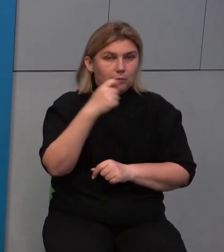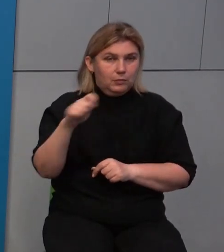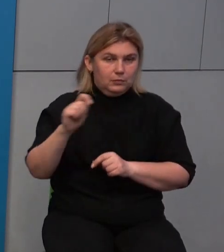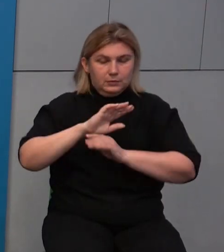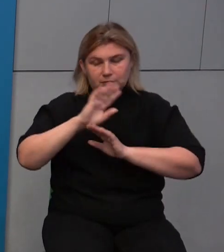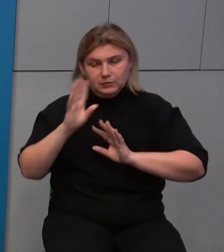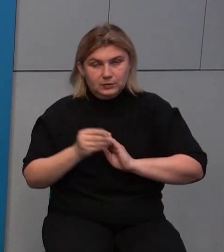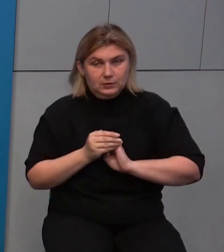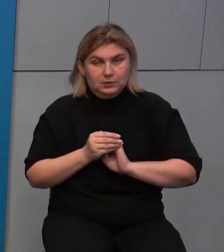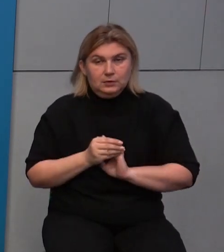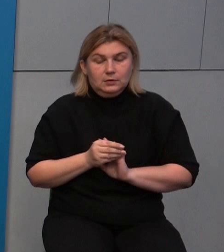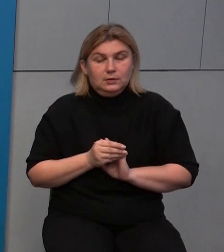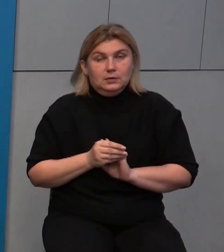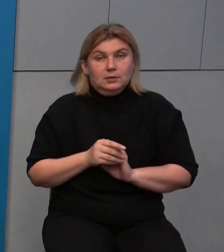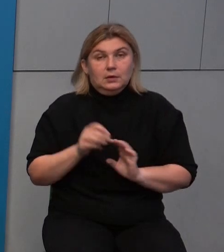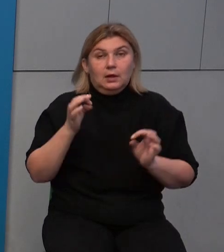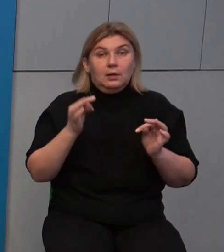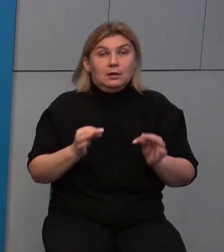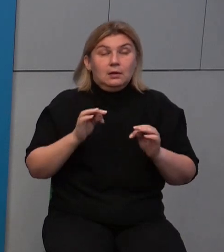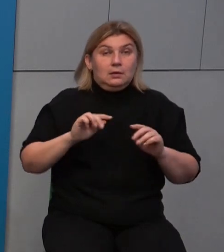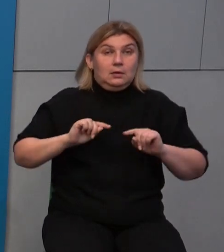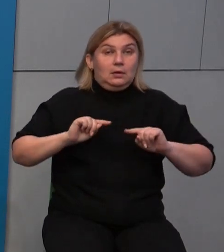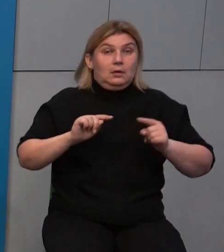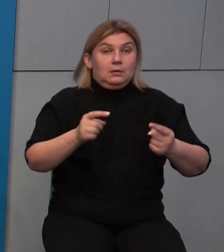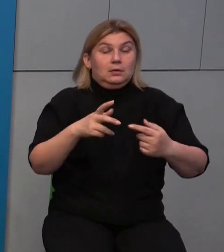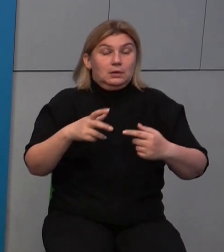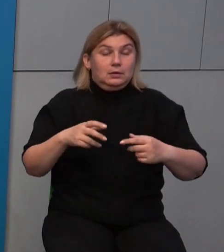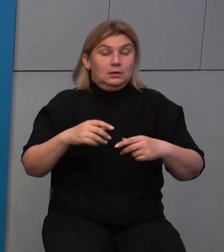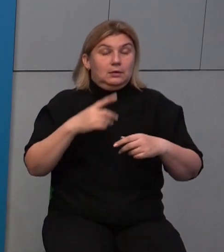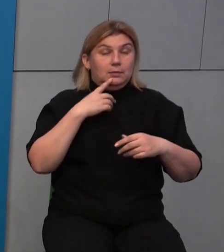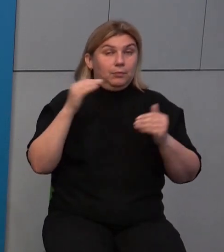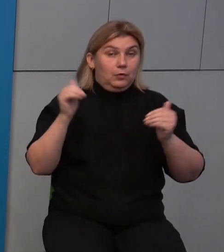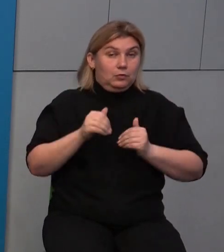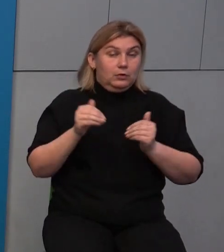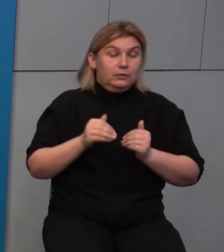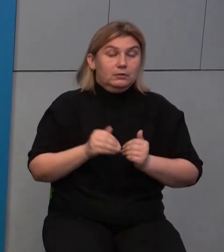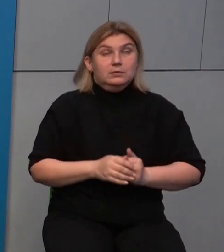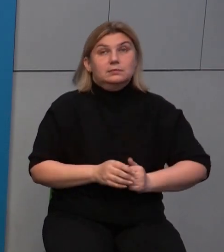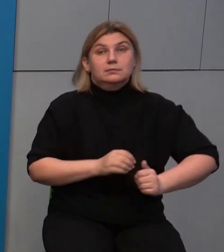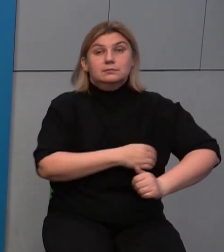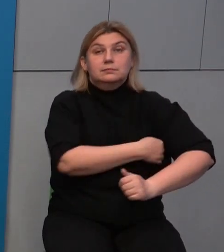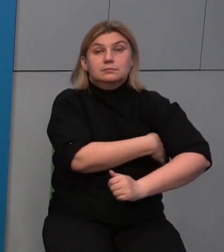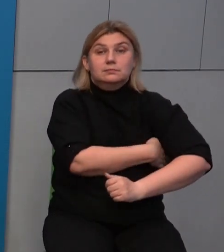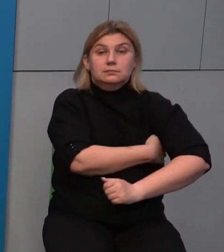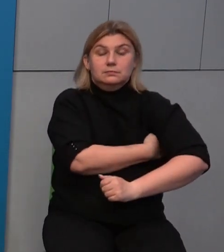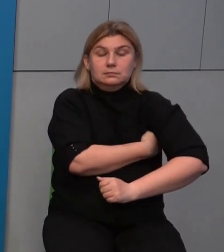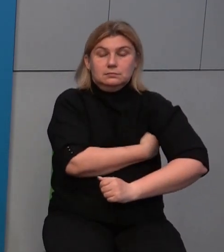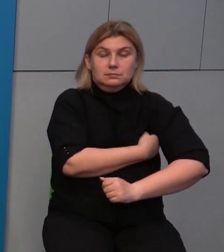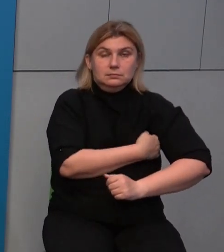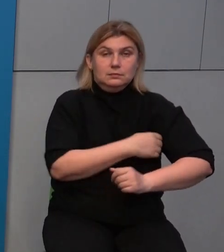I oni teraz zorganizowali sieć, która po prostu... Też różne organizacje zagraniczne